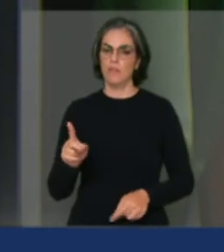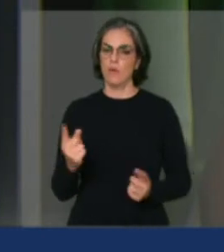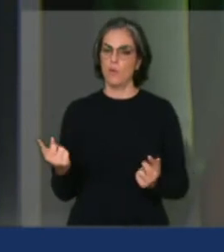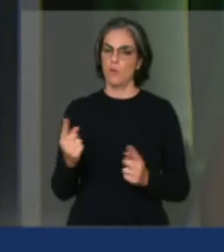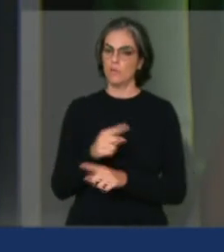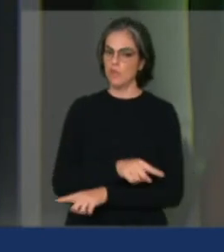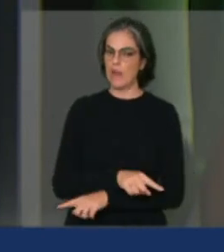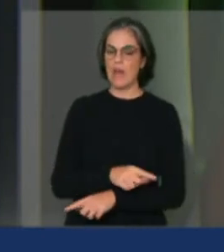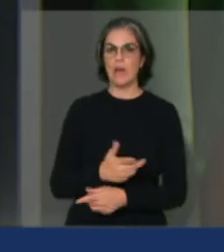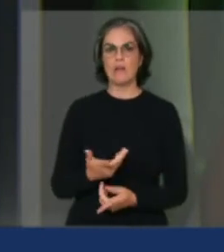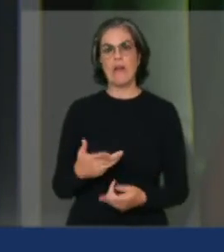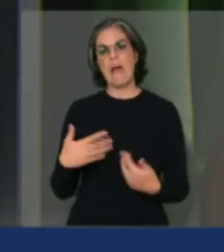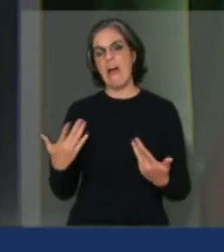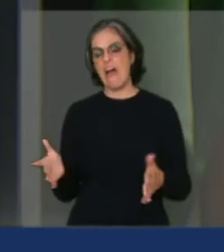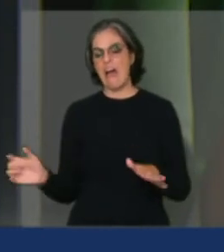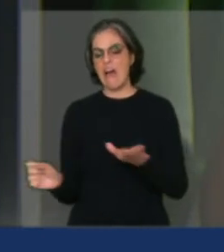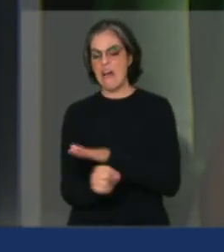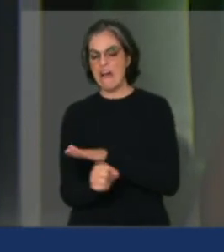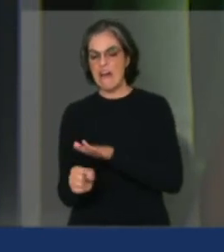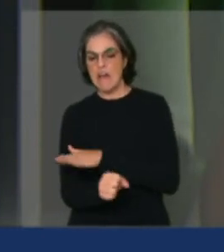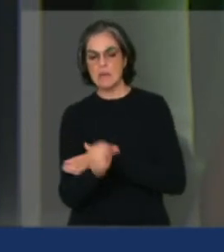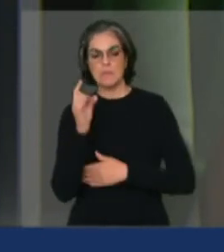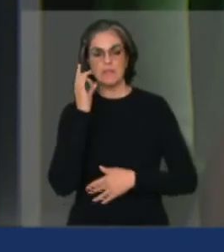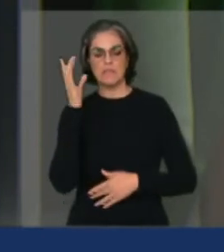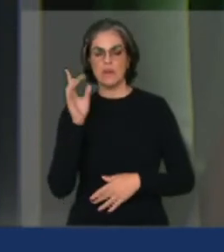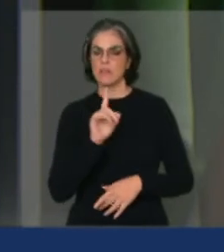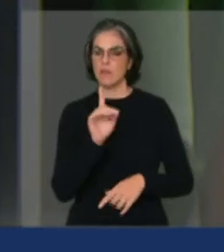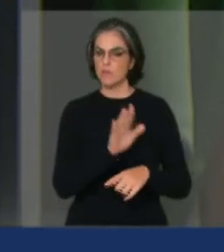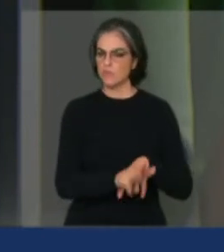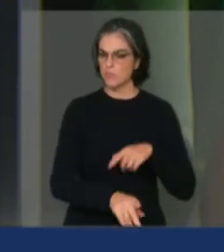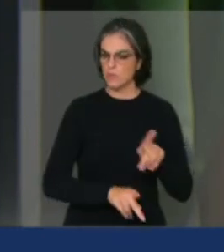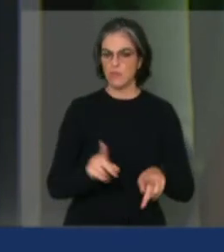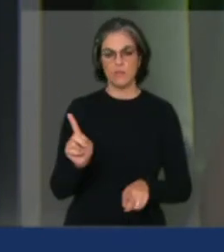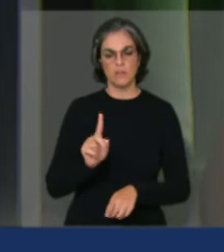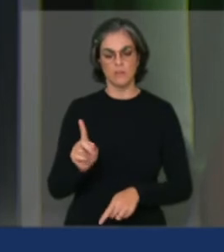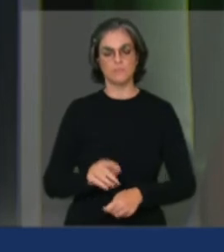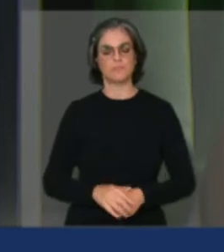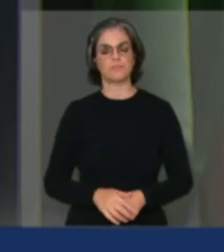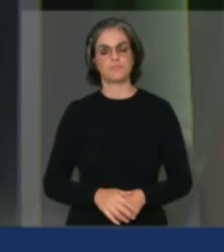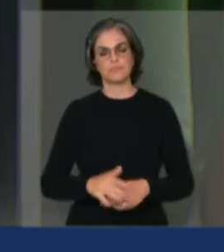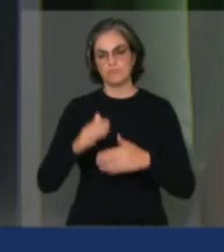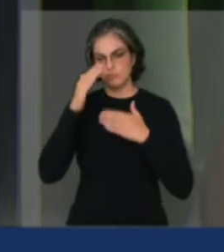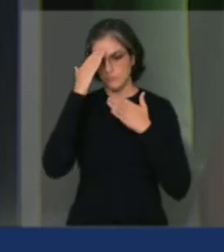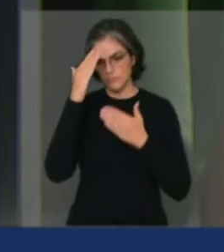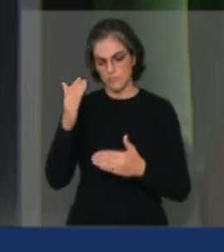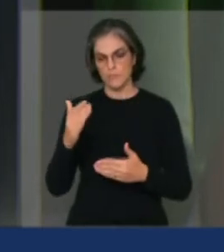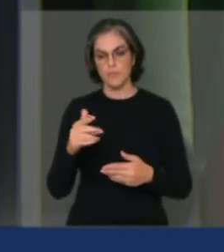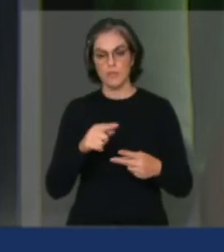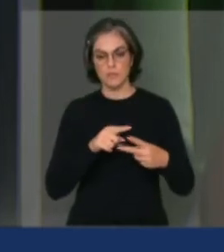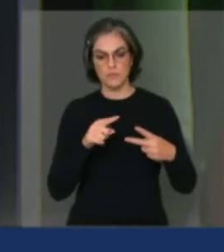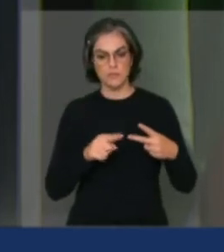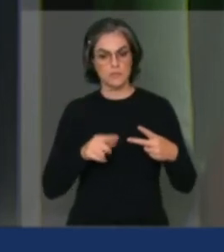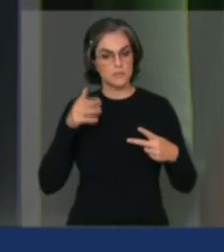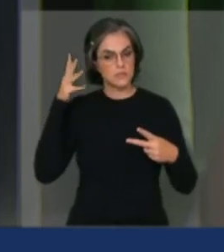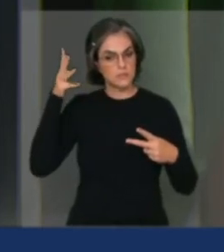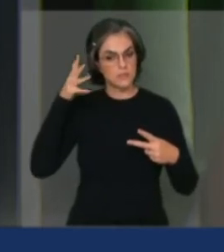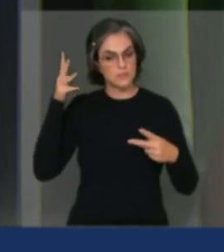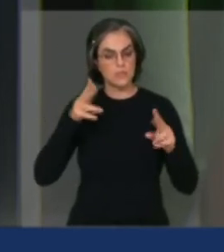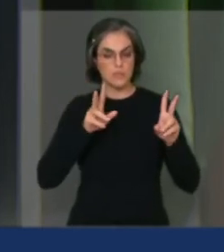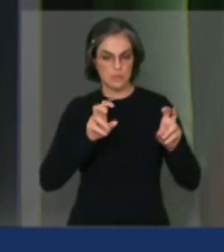CADA UM QUE SE ELEGE, QUERER COLOCAR OS DELES PARA NÃO TRABALHAR PARA O POVO EM GERAL, MUITO OBRIGADO, GOSTARIA DE COLOCAR DOIS DISCURSOS, SENHOR PRESIDENTE, NA VOZ DO BRASIL. -- [PRESIDENTE]: